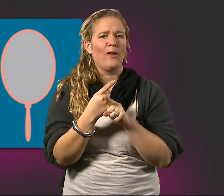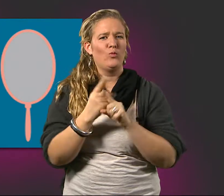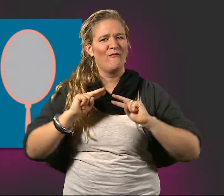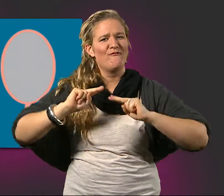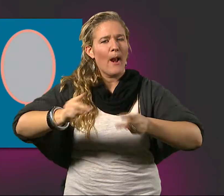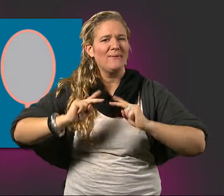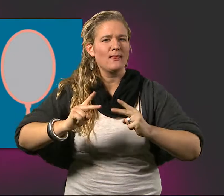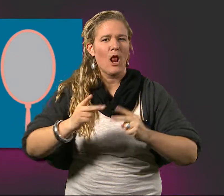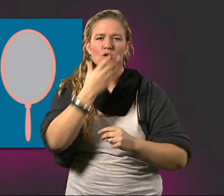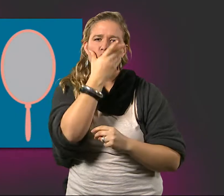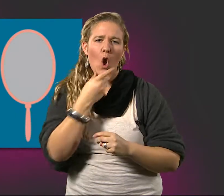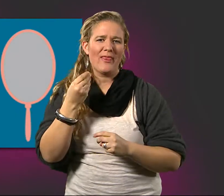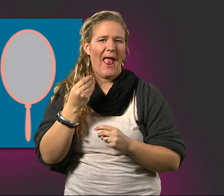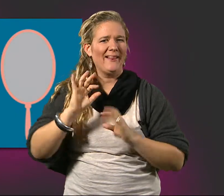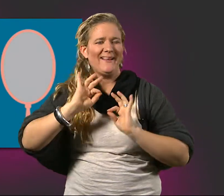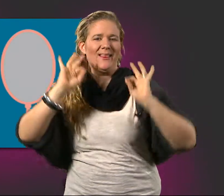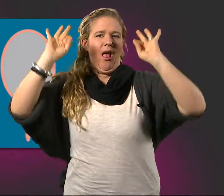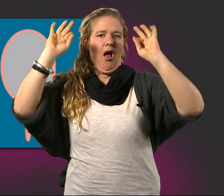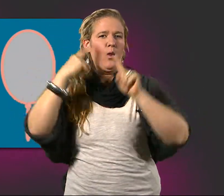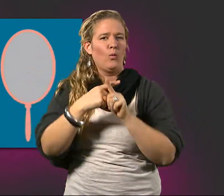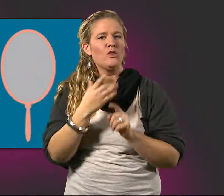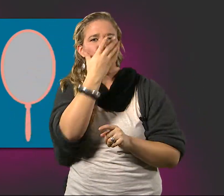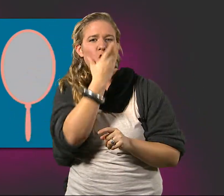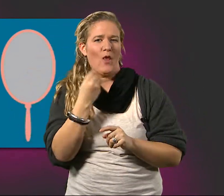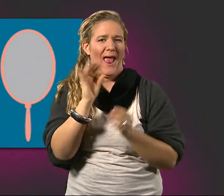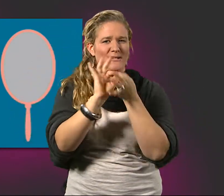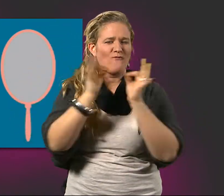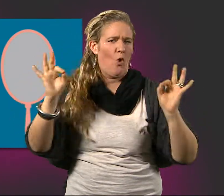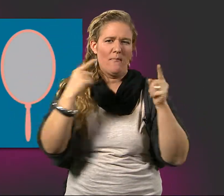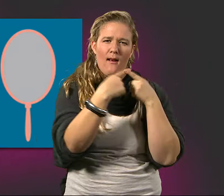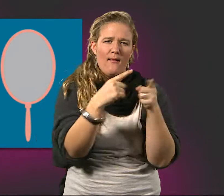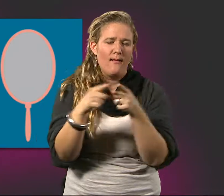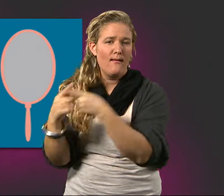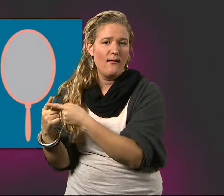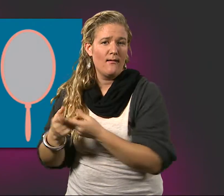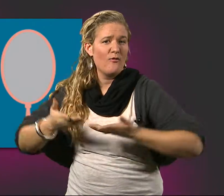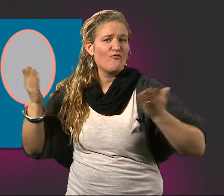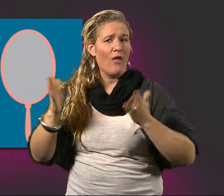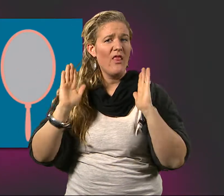vermittelt Schönheitsideale und Schönheitsformeln.